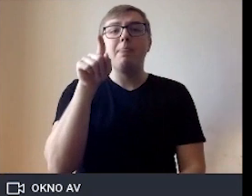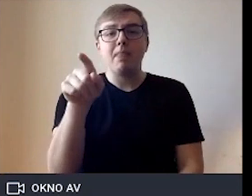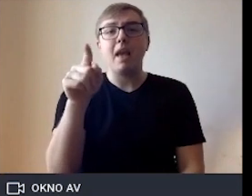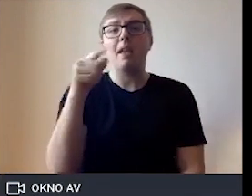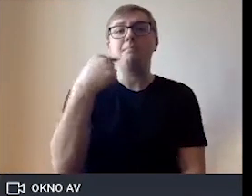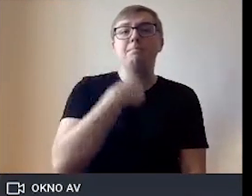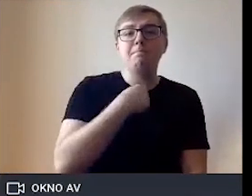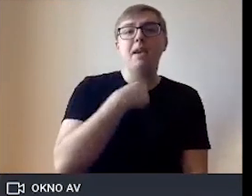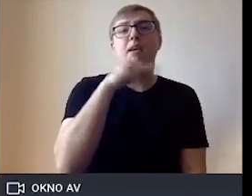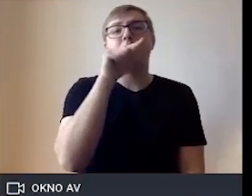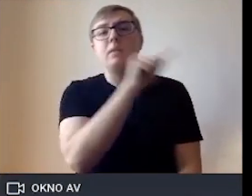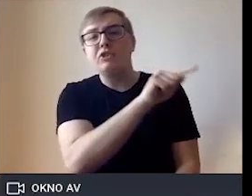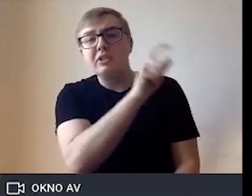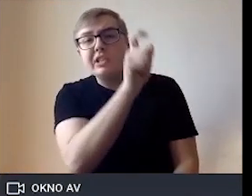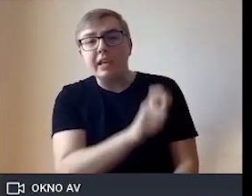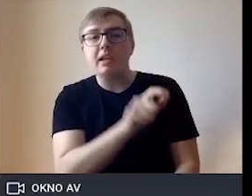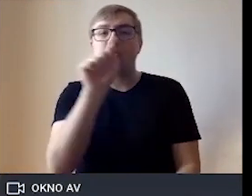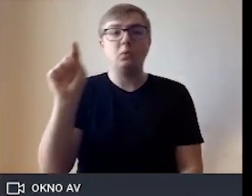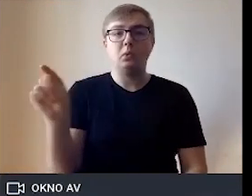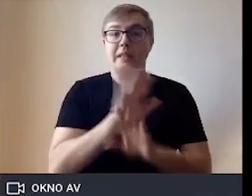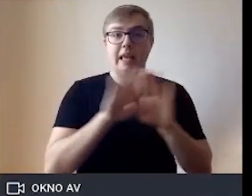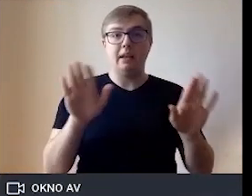Czasowniki kierunkowe zastępują [TY, MI, CIĘ, ICH, JEJ].